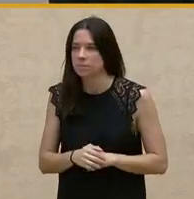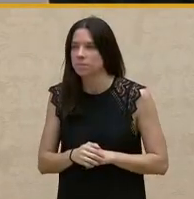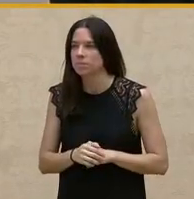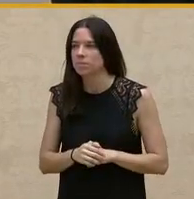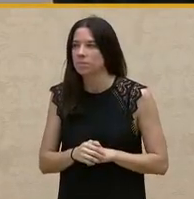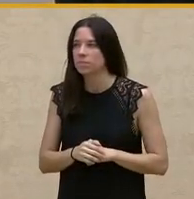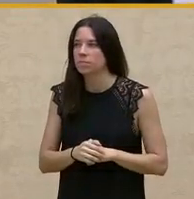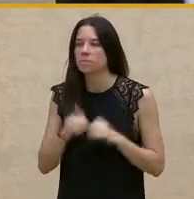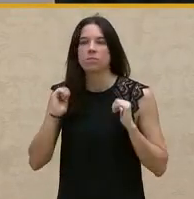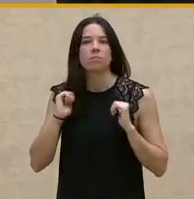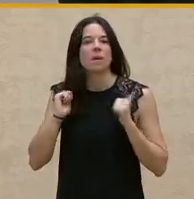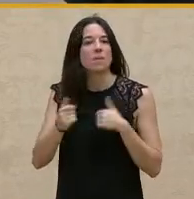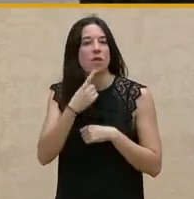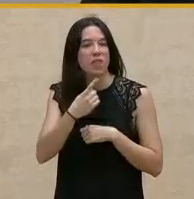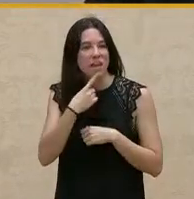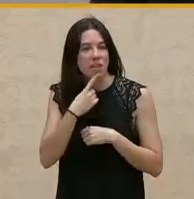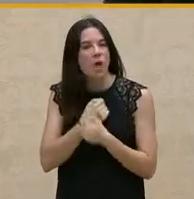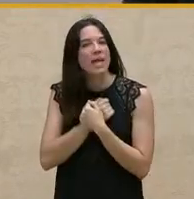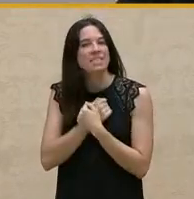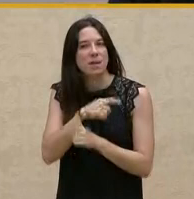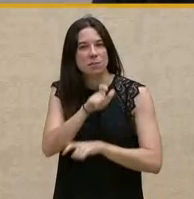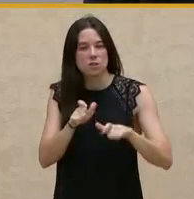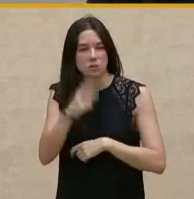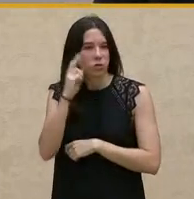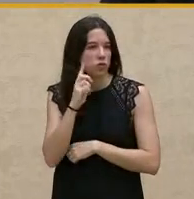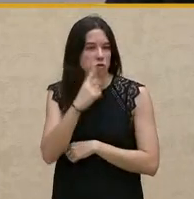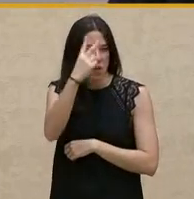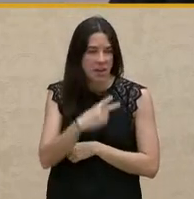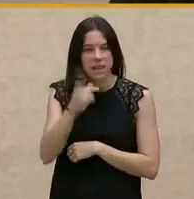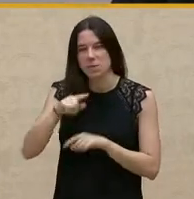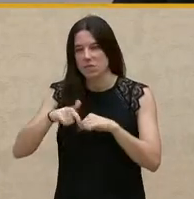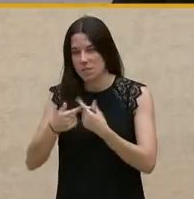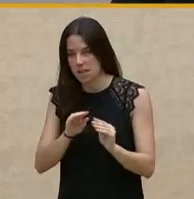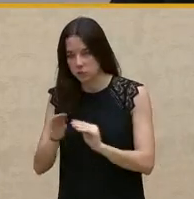Empiezo diciendo: Estimadas personas con sordoceguera y familiares, Señorías,